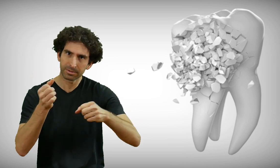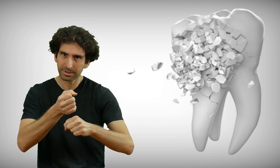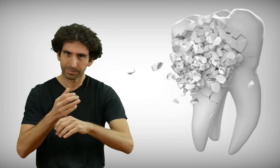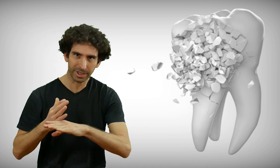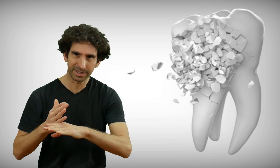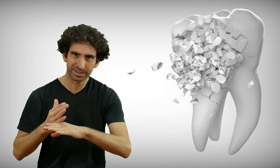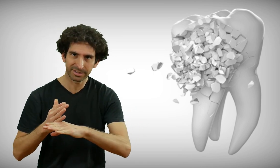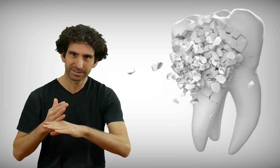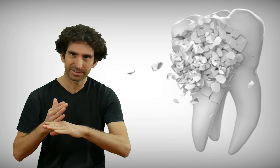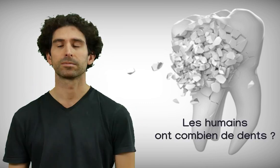Prêt ?